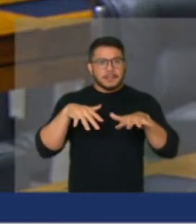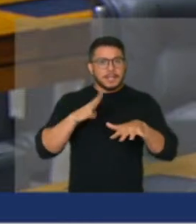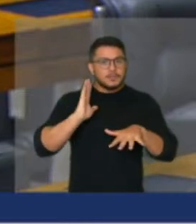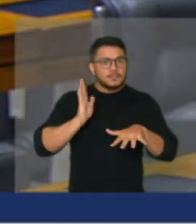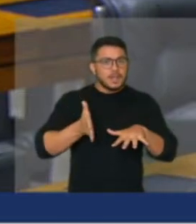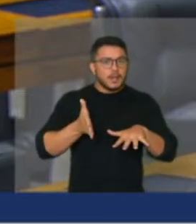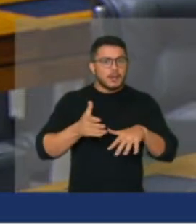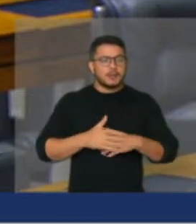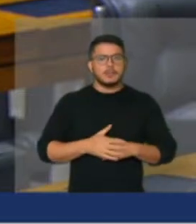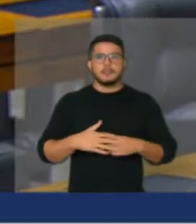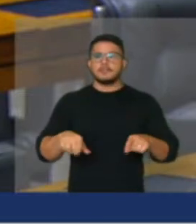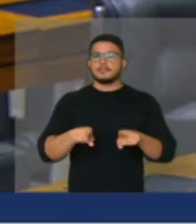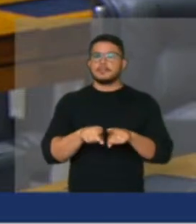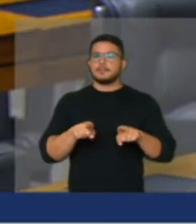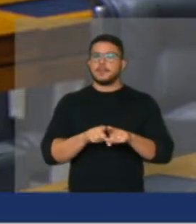VOTAR AINDA NO MESMO DIA. ISSO AQUI FAZ UMA MUDANÇA